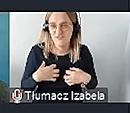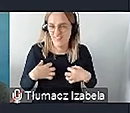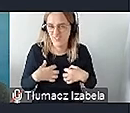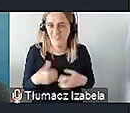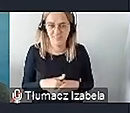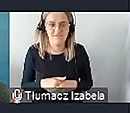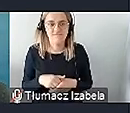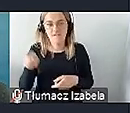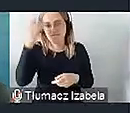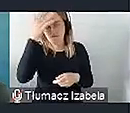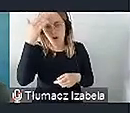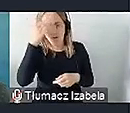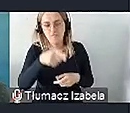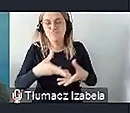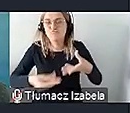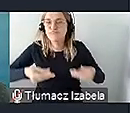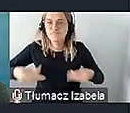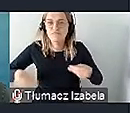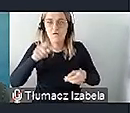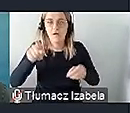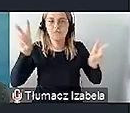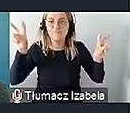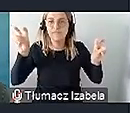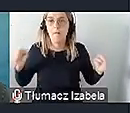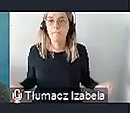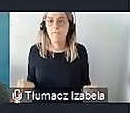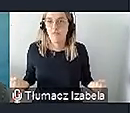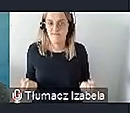Wyobraźmy sobie, że to błotko symbolizuje motywację.